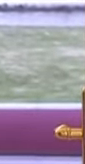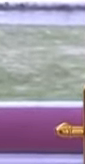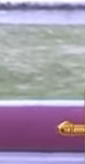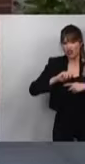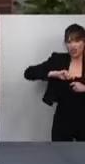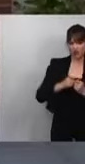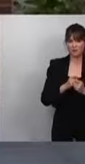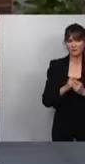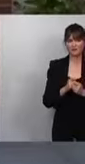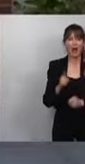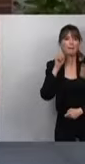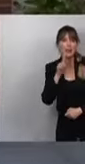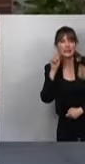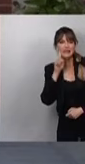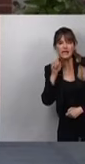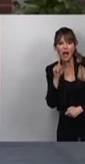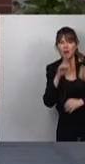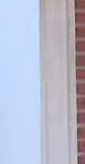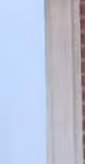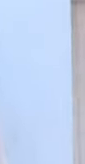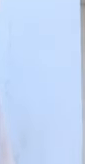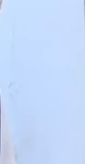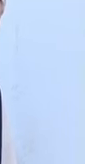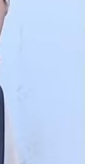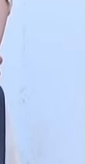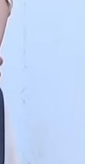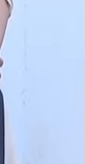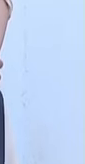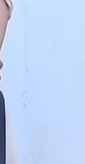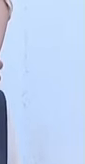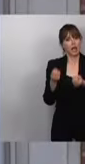la que ha montado que encima no le ha salido tamban bien porque el el sábado había 12,000